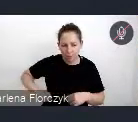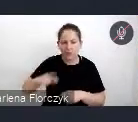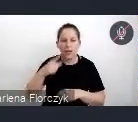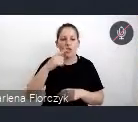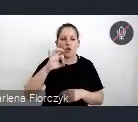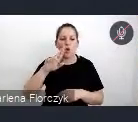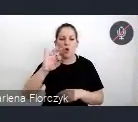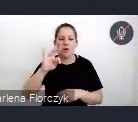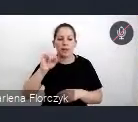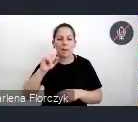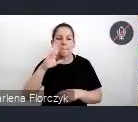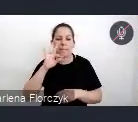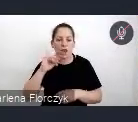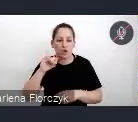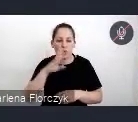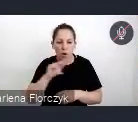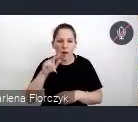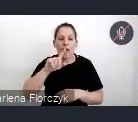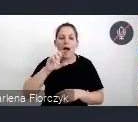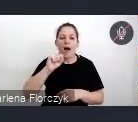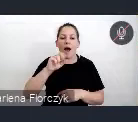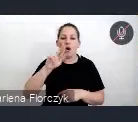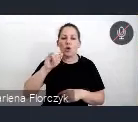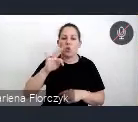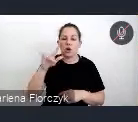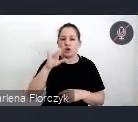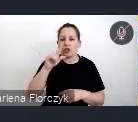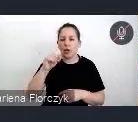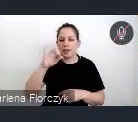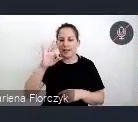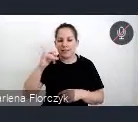oraz pan Artur Zieliński, Zastępca Burmistrza miasta Rawicz.